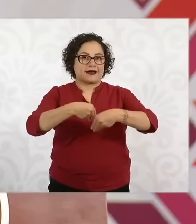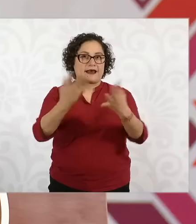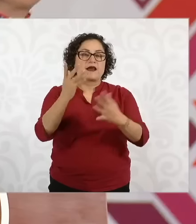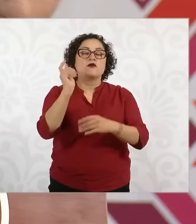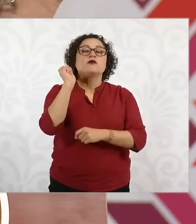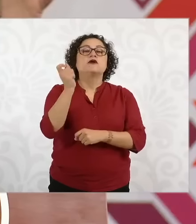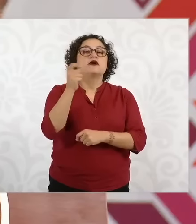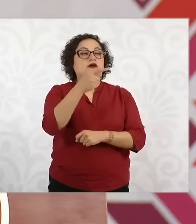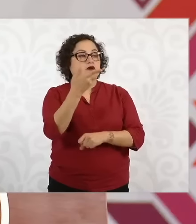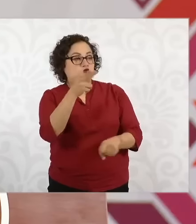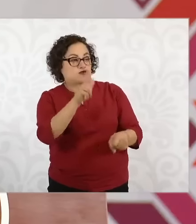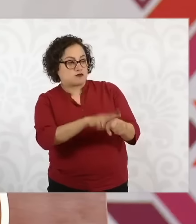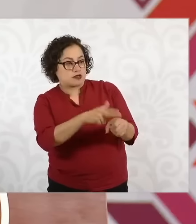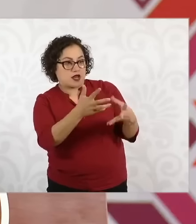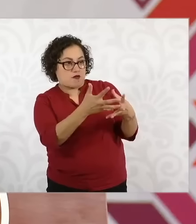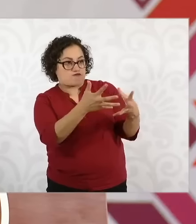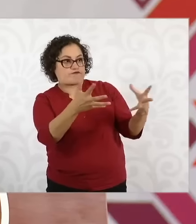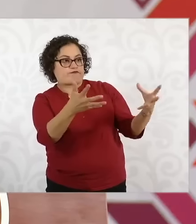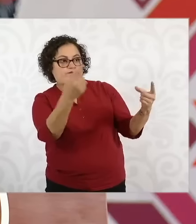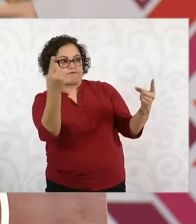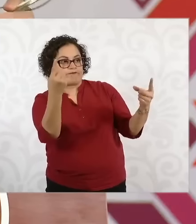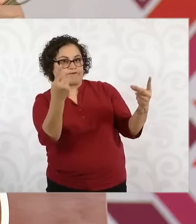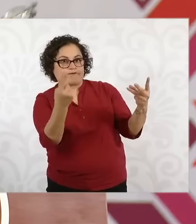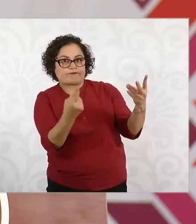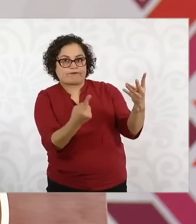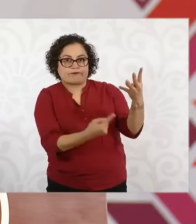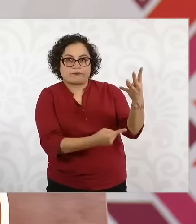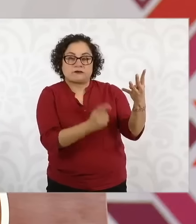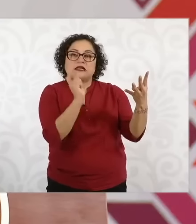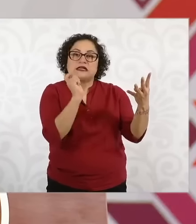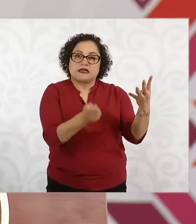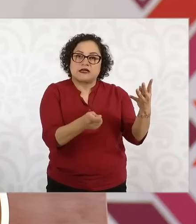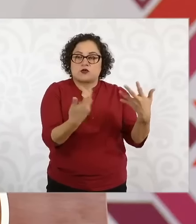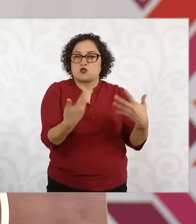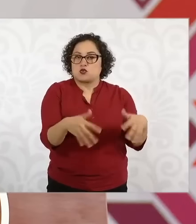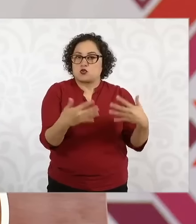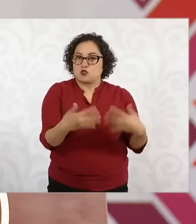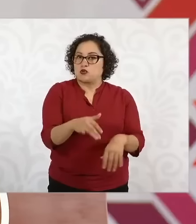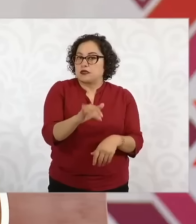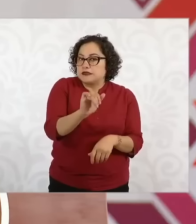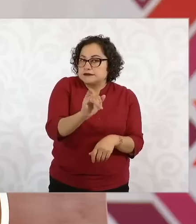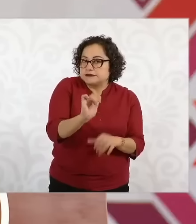diferentes características, todo esto se refleja en efectivamente en personal. Y algo que nosotros